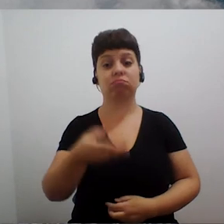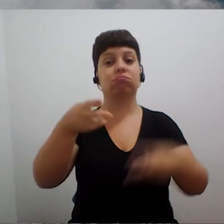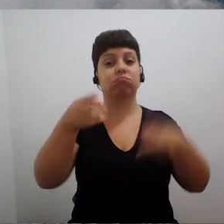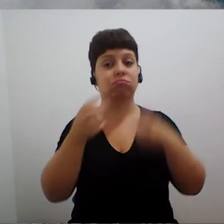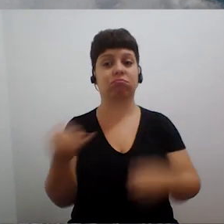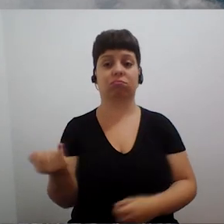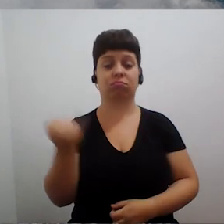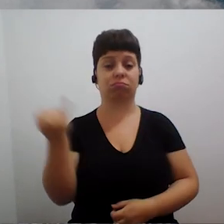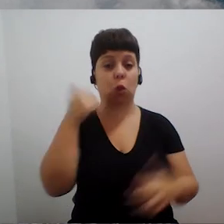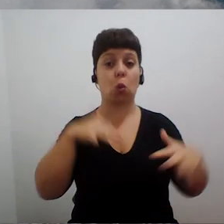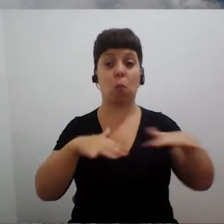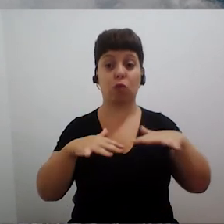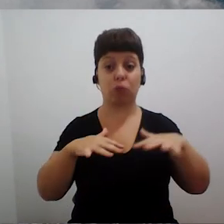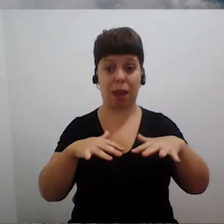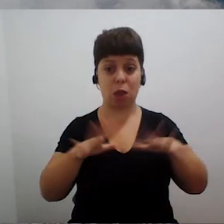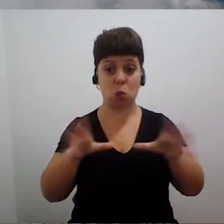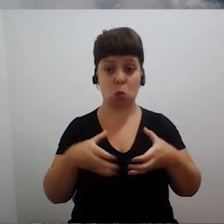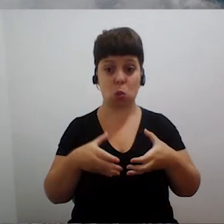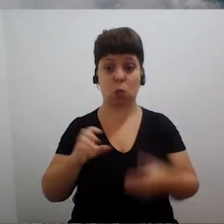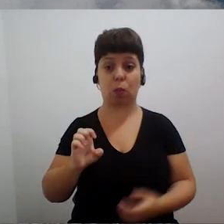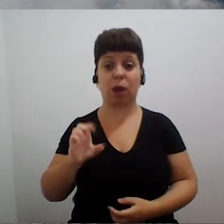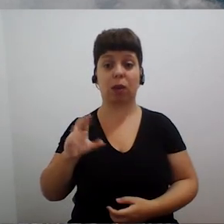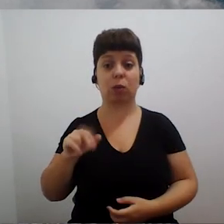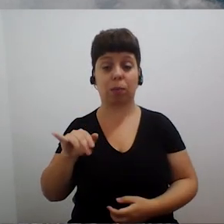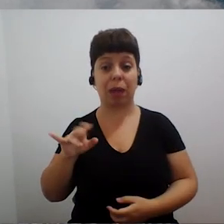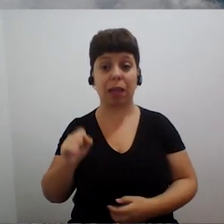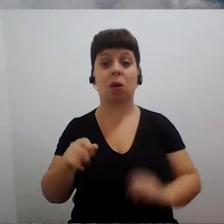das questões ecológicas, das questões ambientais.